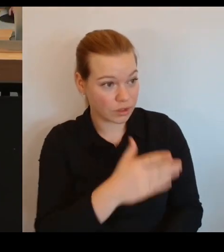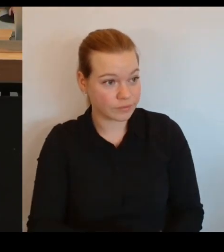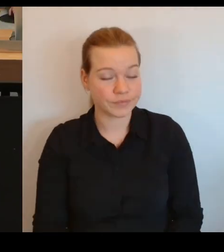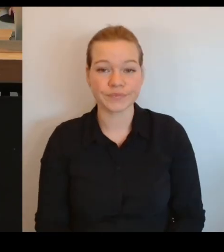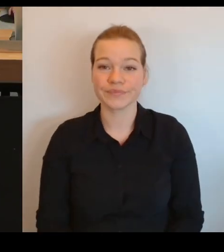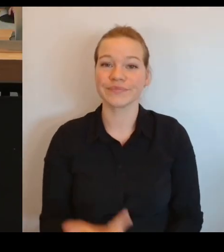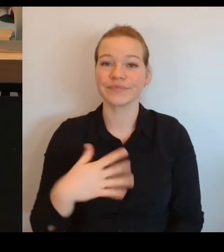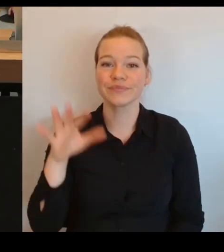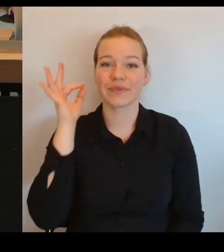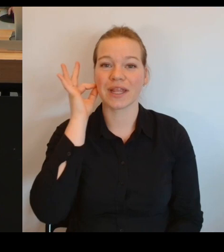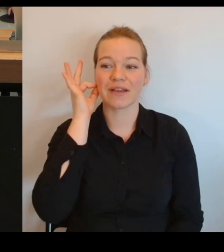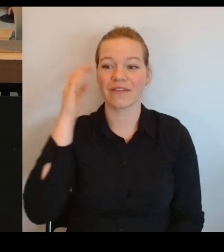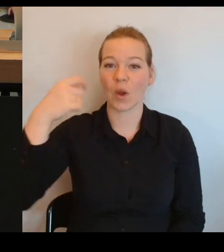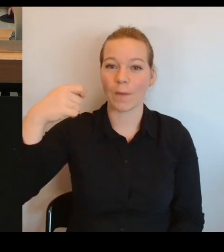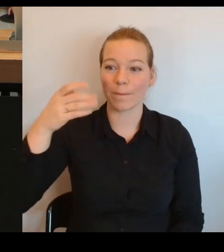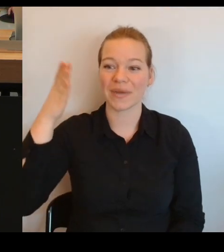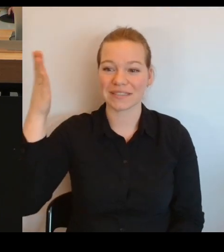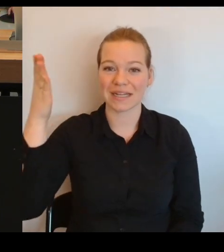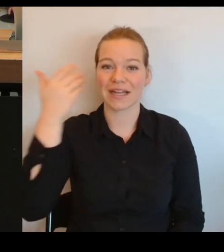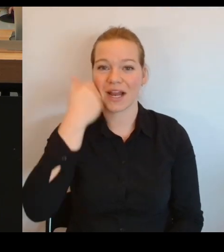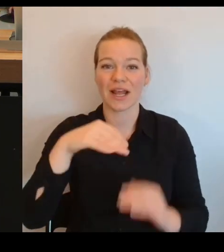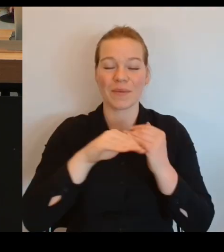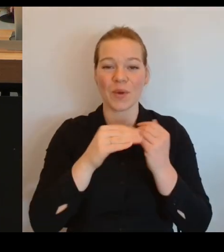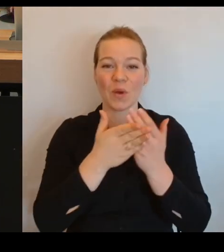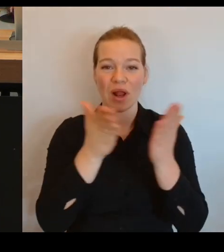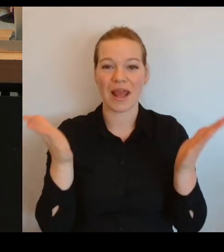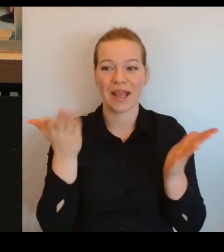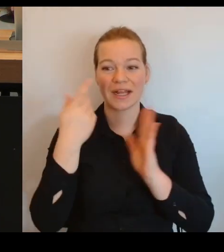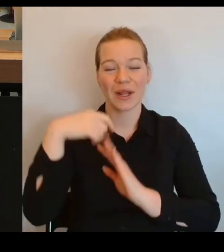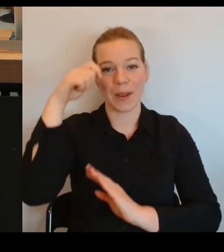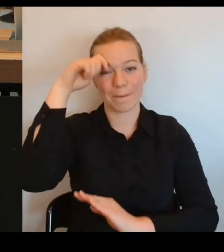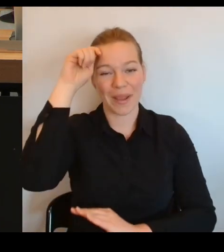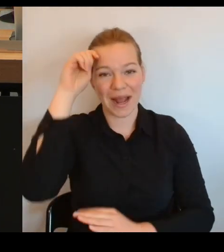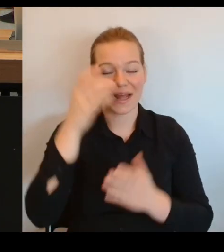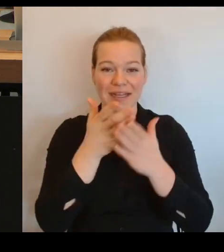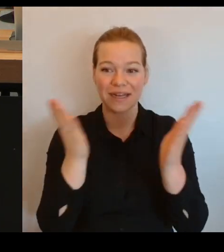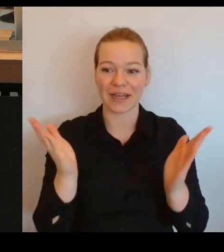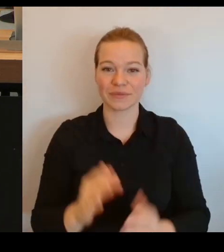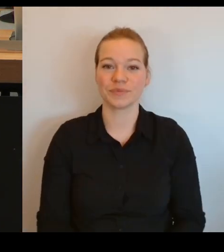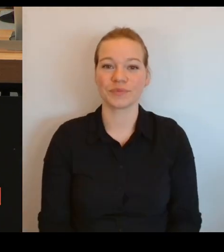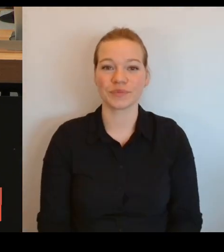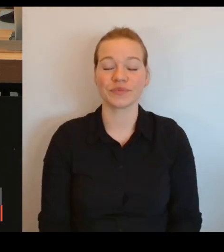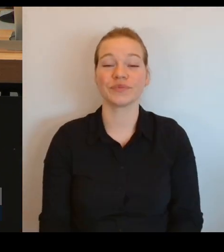Die Erweiterung des Auftrags der Berliner Wasserbetriebe in Richtung eines vollumfänglichen Wassermanagements in der